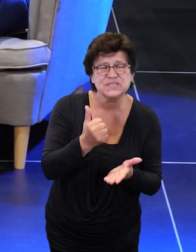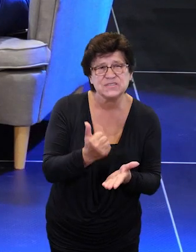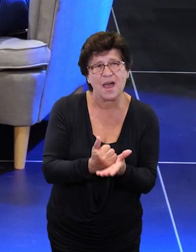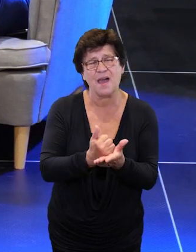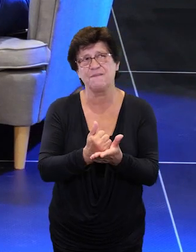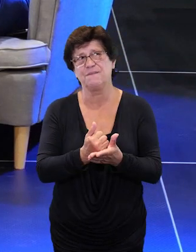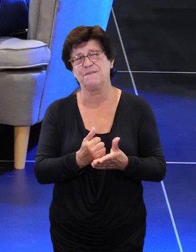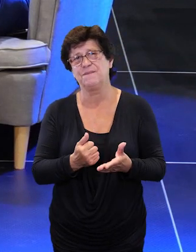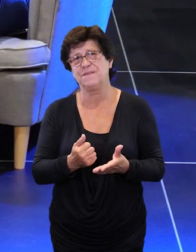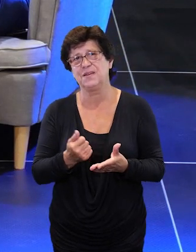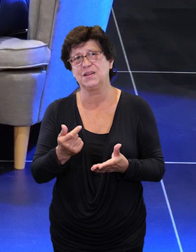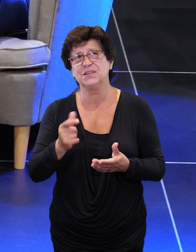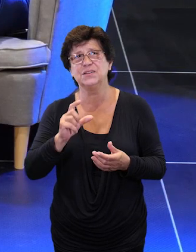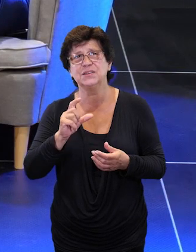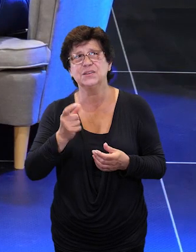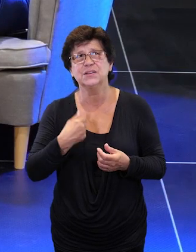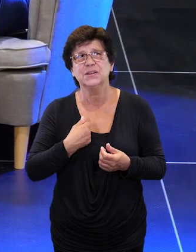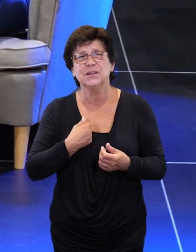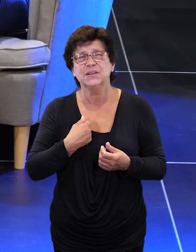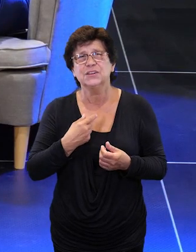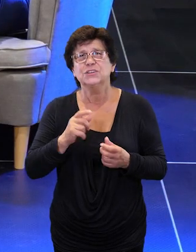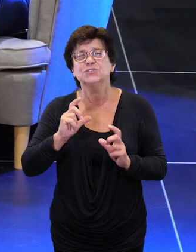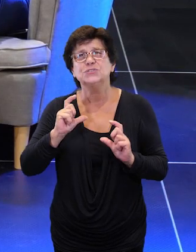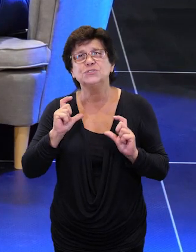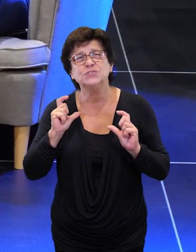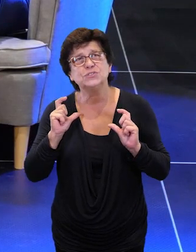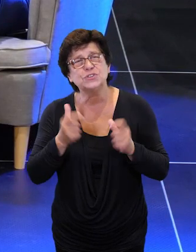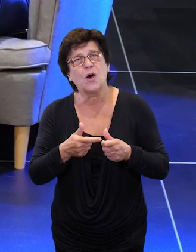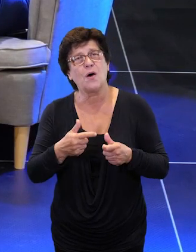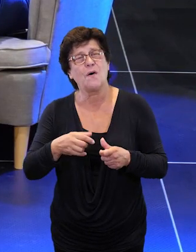na co należałoby zwrócić uwagę, co w waszym zawodzie stanowi